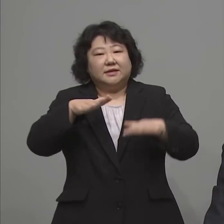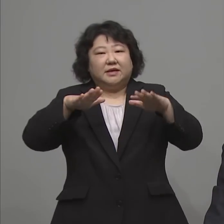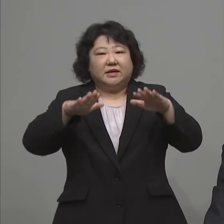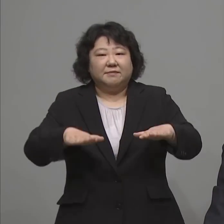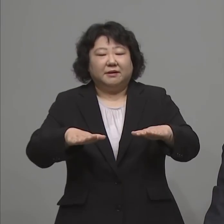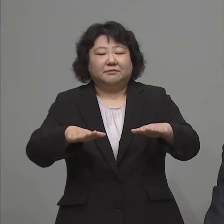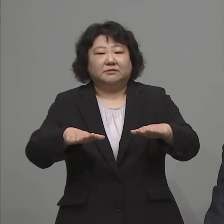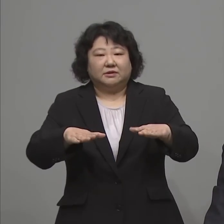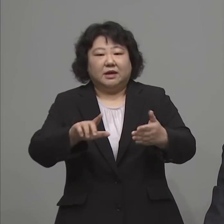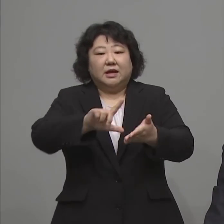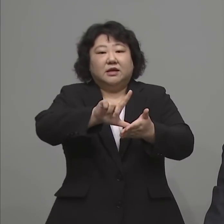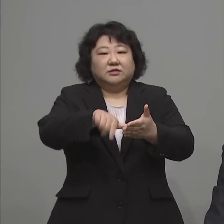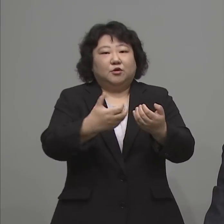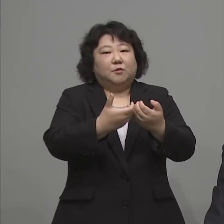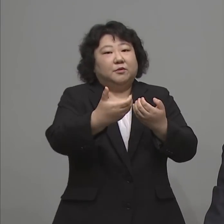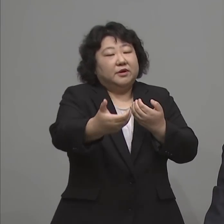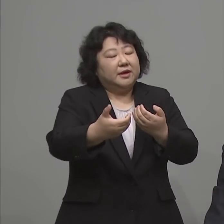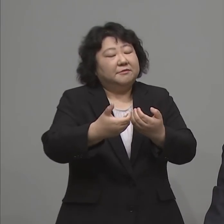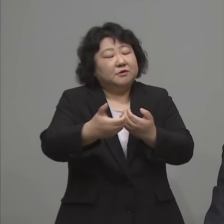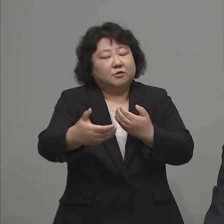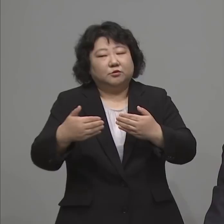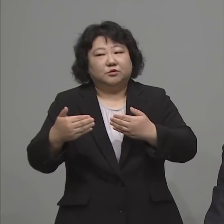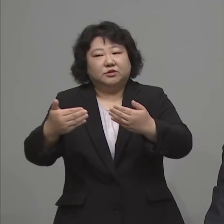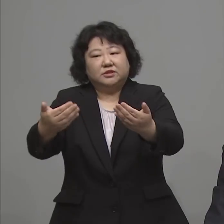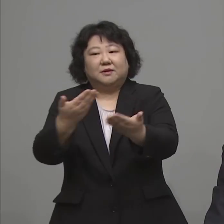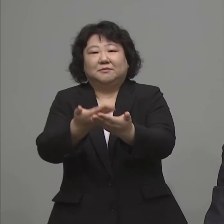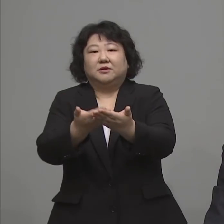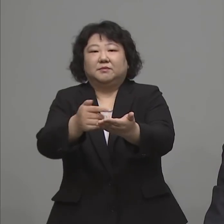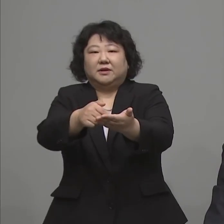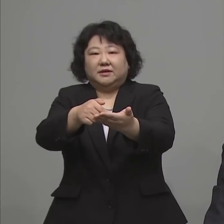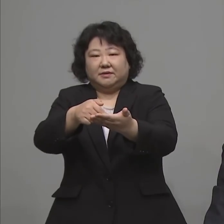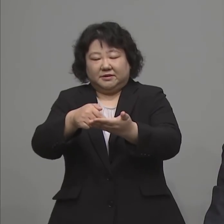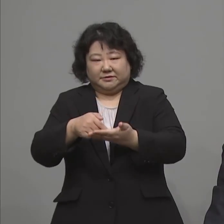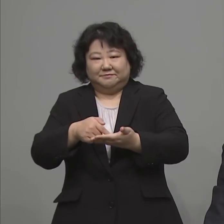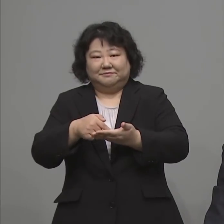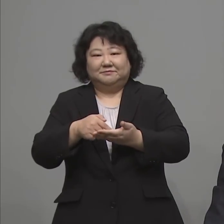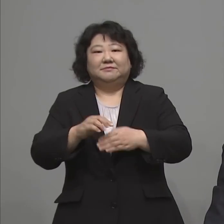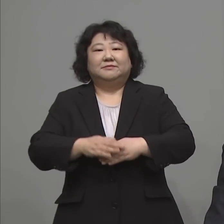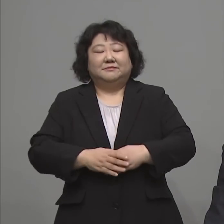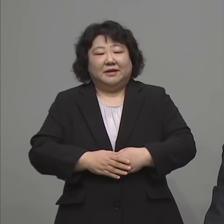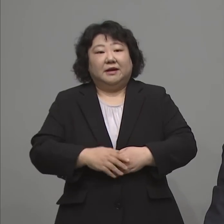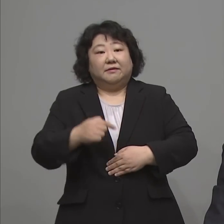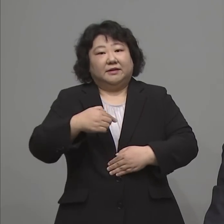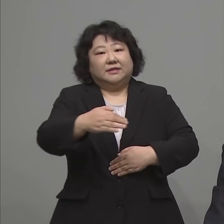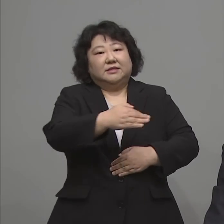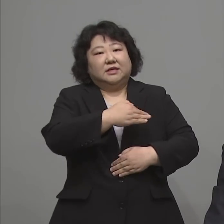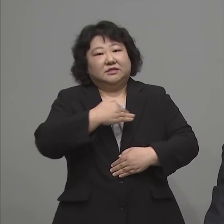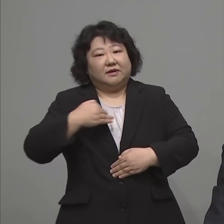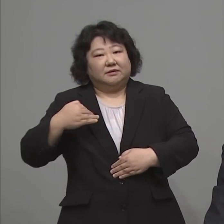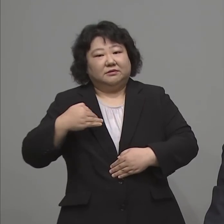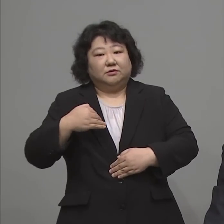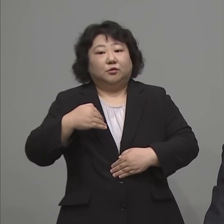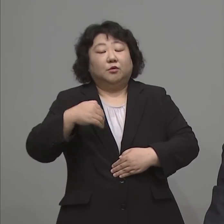地方分権の推進こそが 求められています そして 私たちは この栃木から